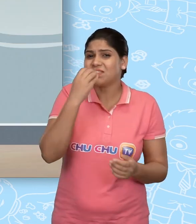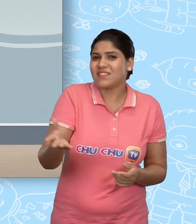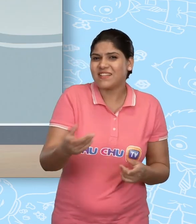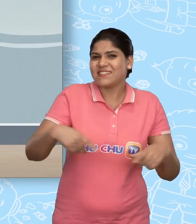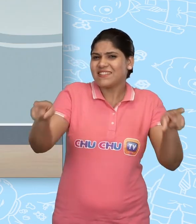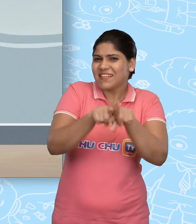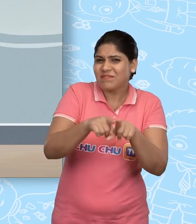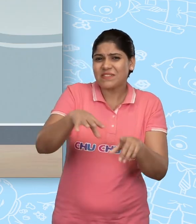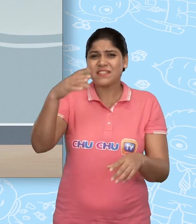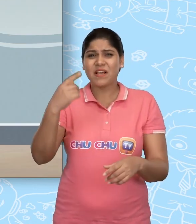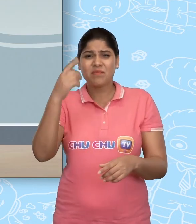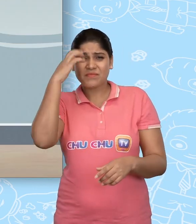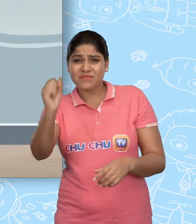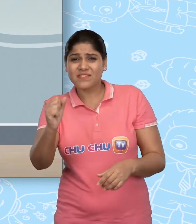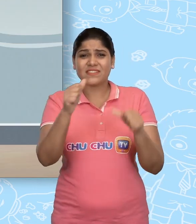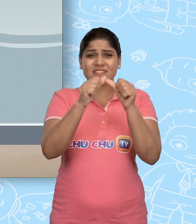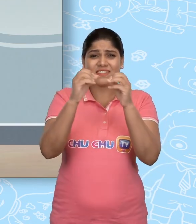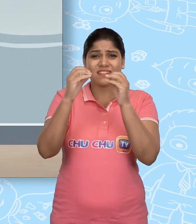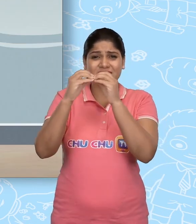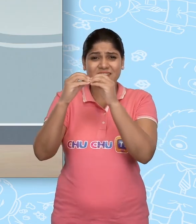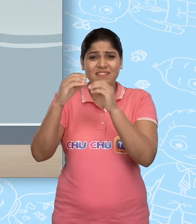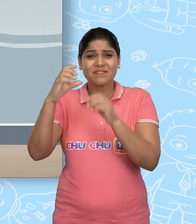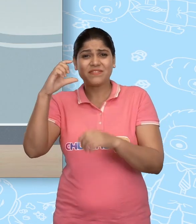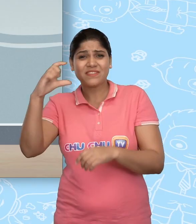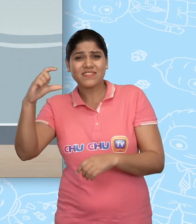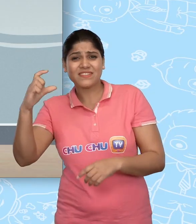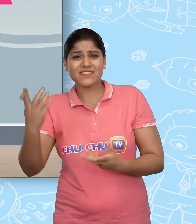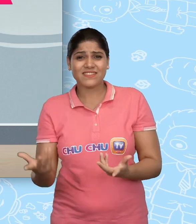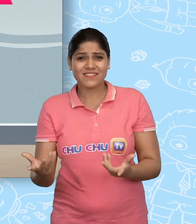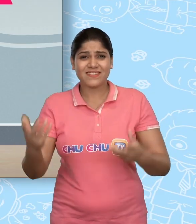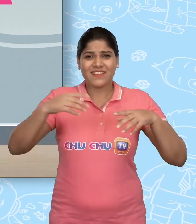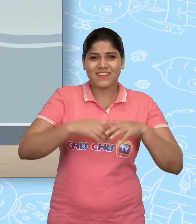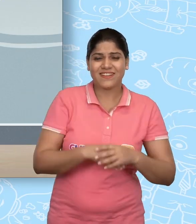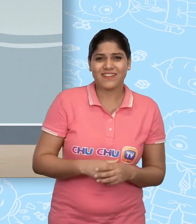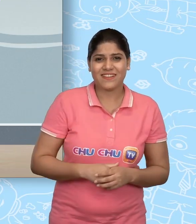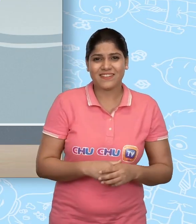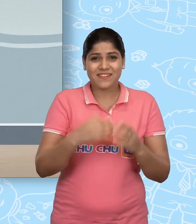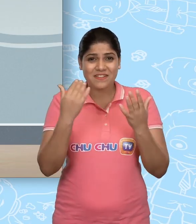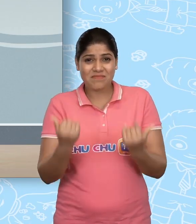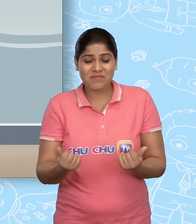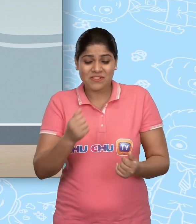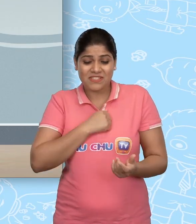लिखना मज़ेदार और आसान है। बिलकुल ऐसा जैसा हम याद करते हैं A, B और C